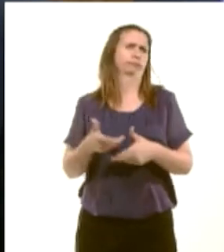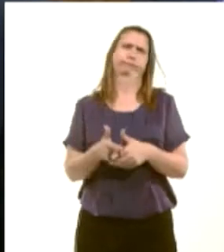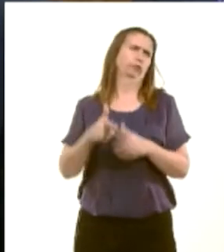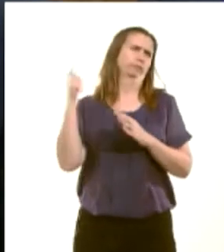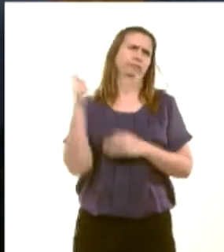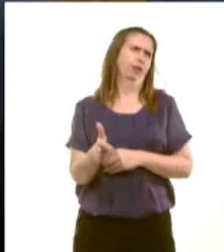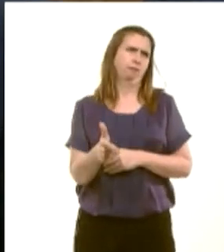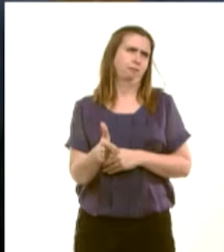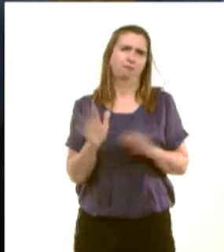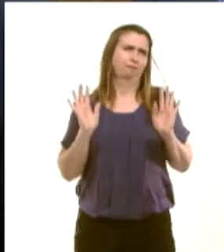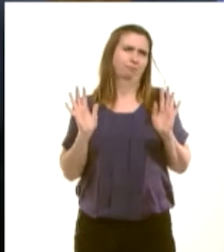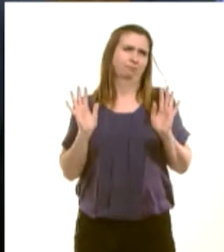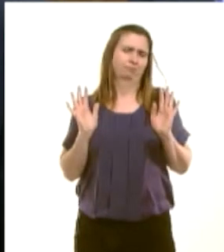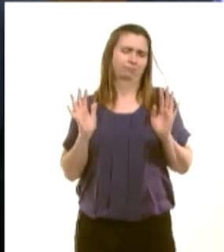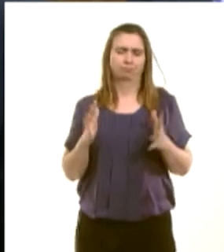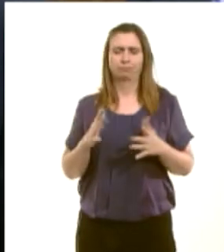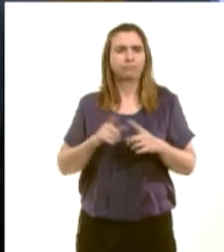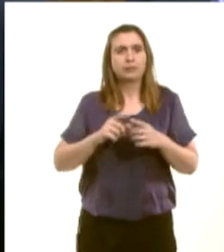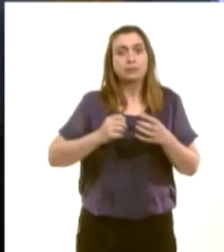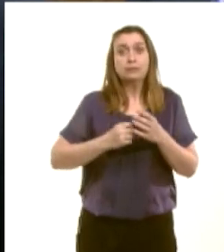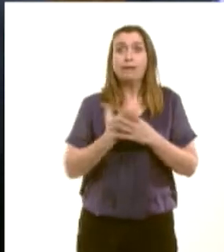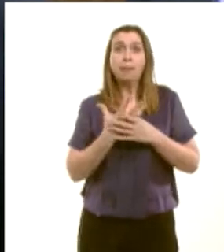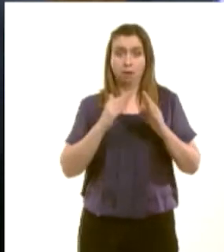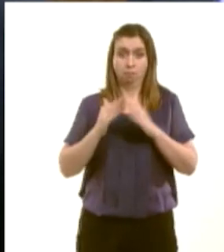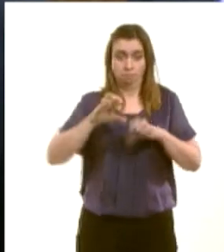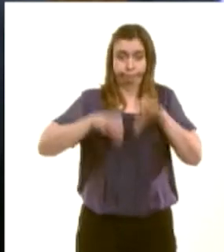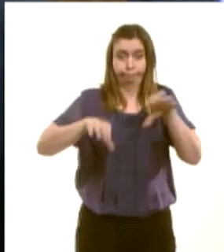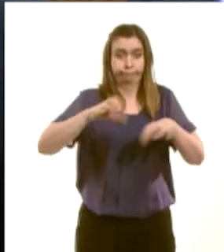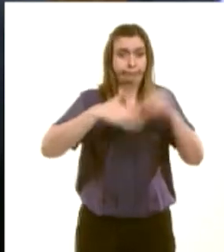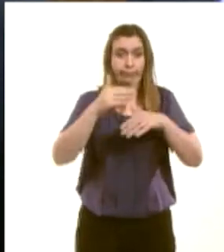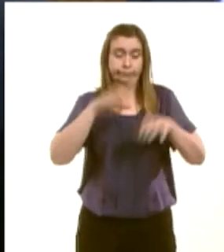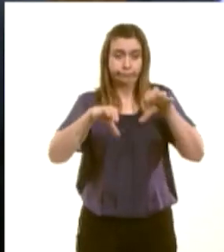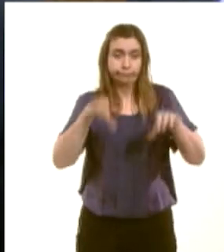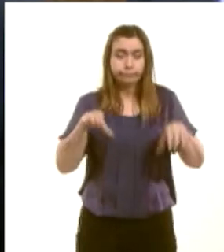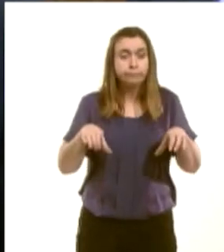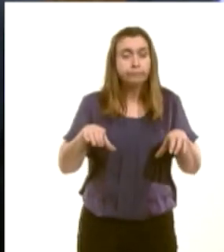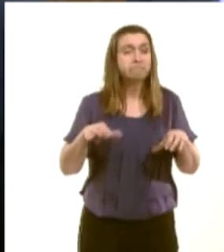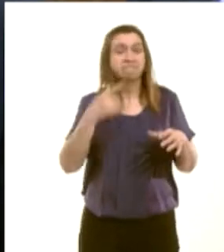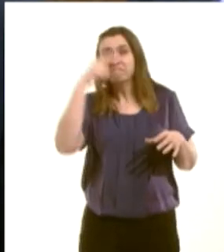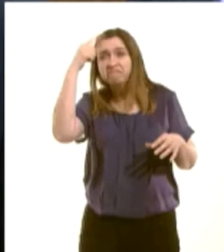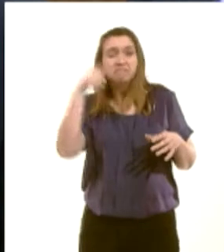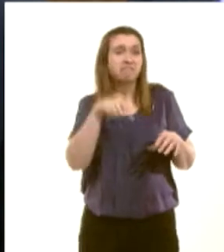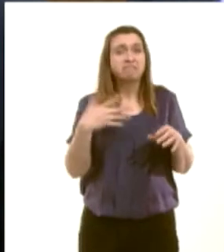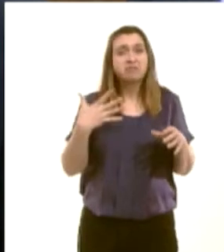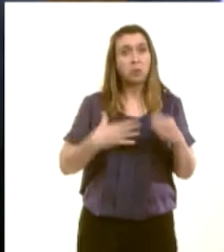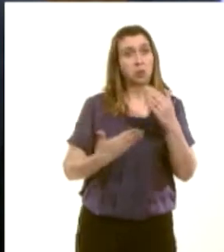i lawr y cais cynllunio i mewn i dri neu bedwar o geisiadau er mwyn dod o dan unrhyw linell